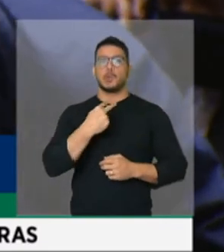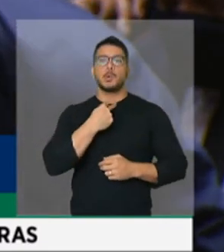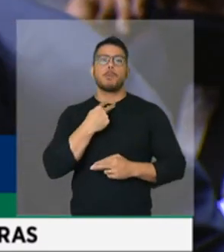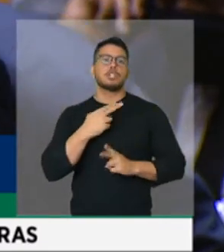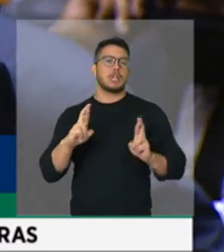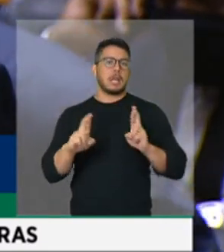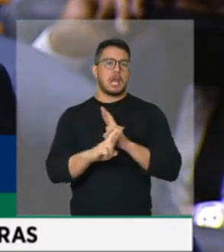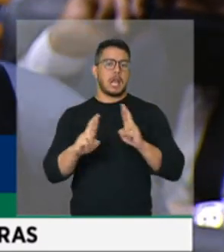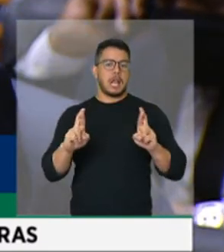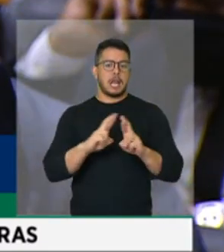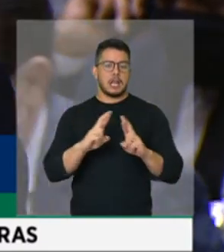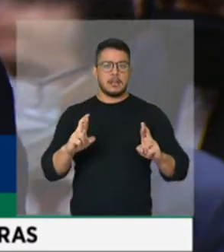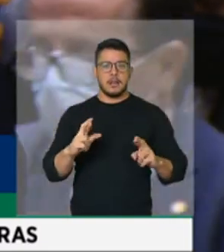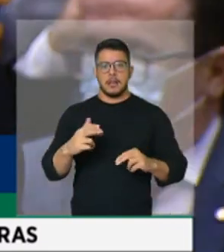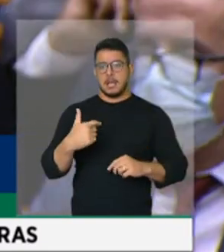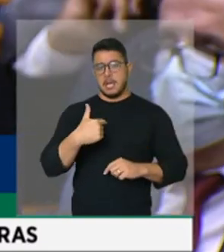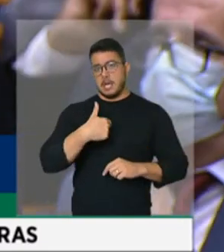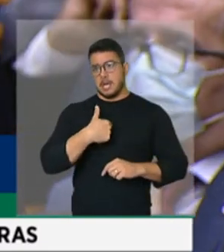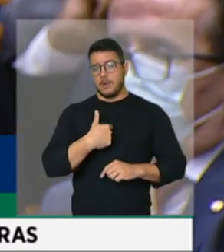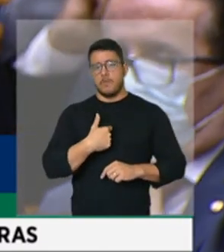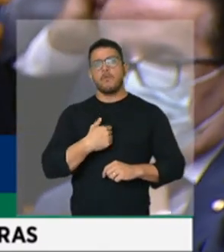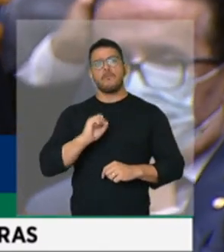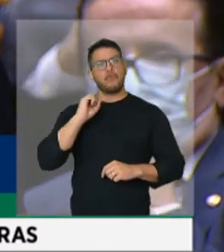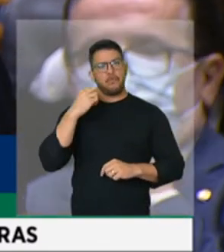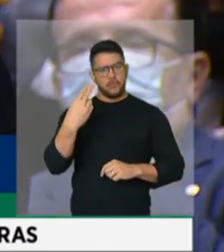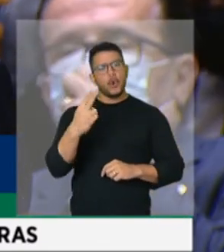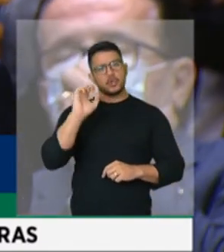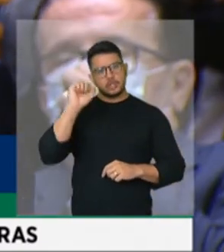MERECE O RESPEITO DAS PESSOAS, SOB PENA DE EU ESTAR PREVARICANDO EU VOU DENUNCIAR.